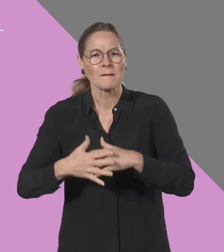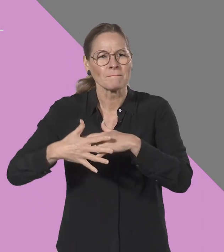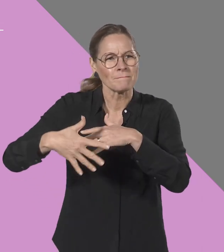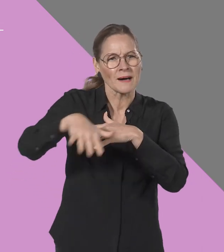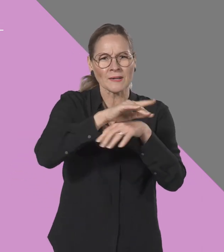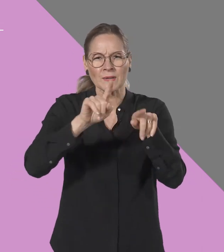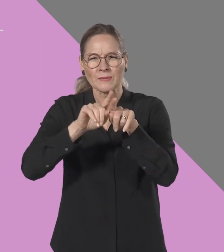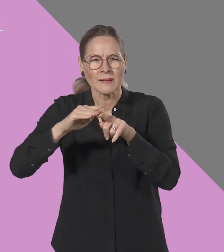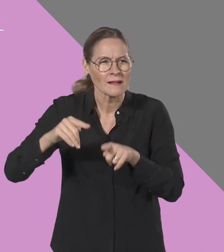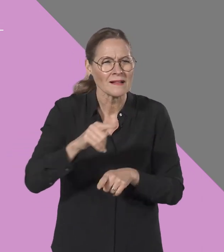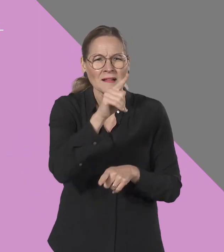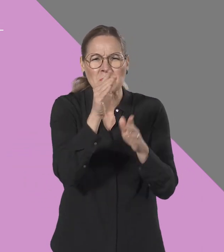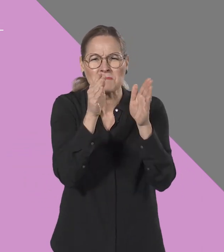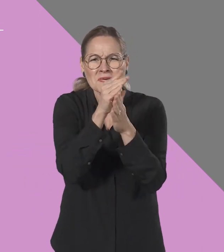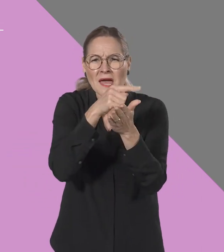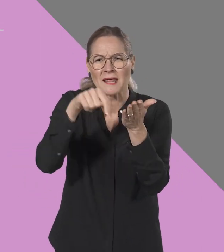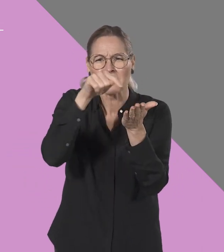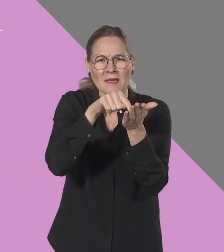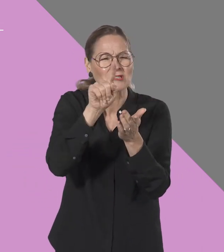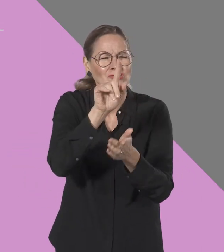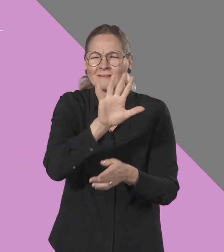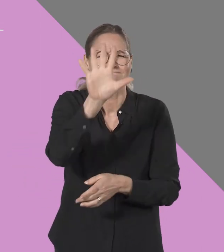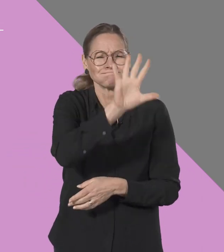Pienessä meren lähettyvillä olevassa kaupungissa, -